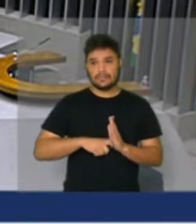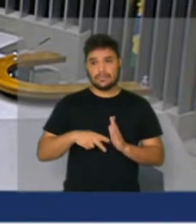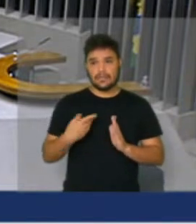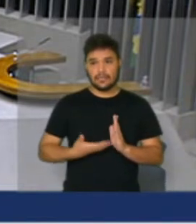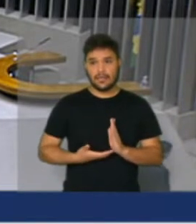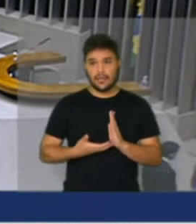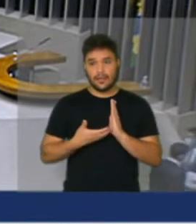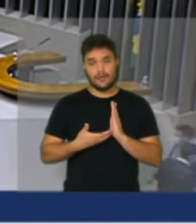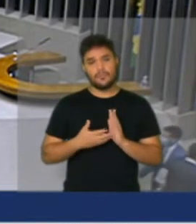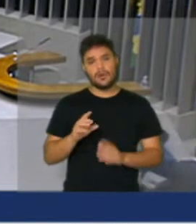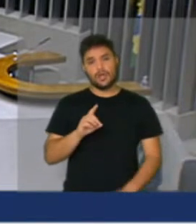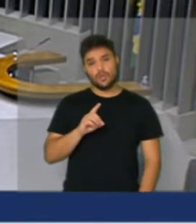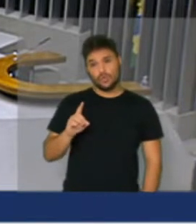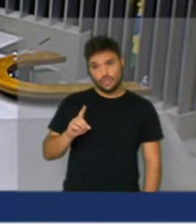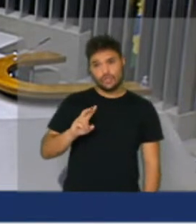NA CÂMARA DOS DEPUTADOS